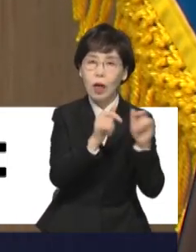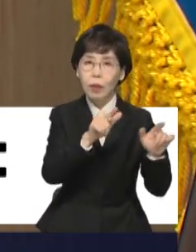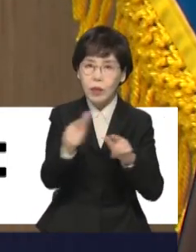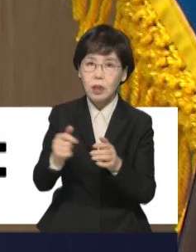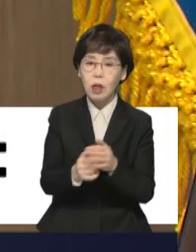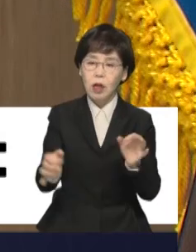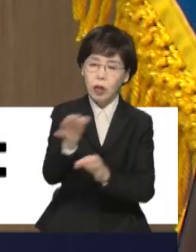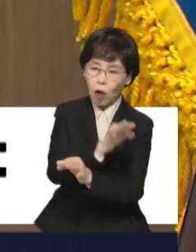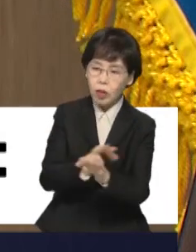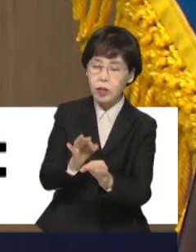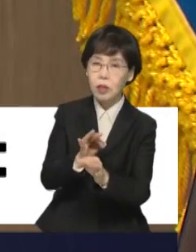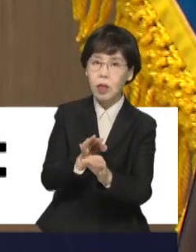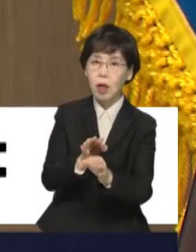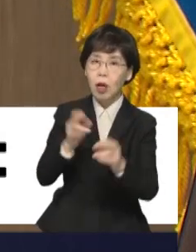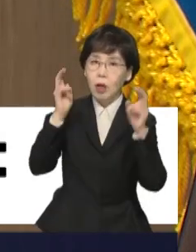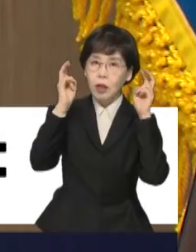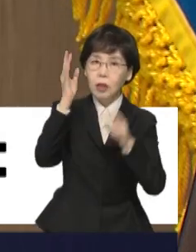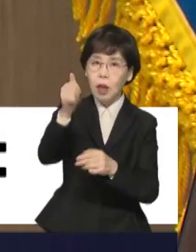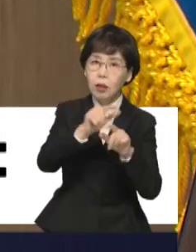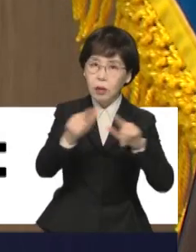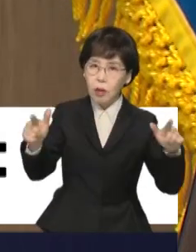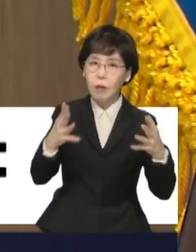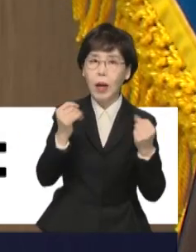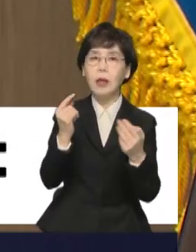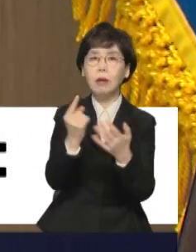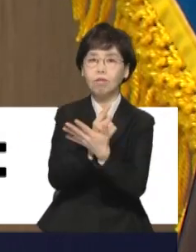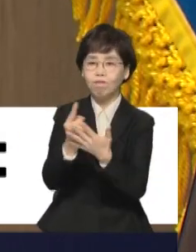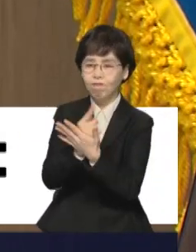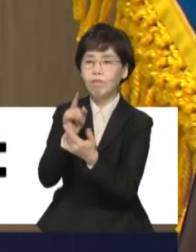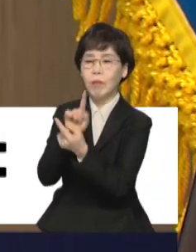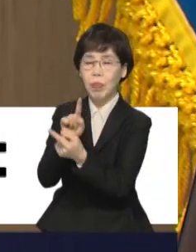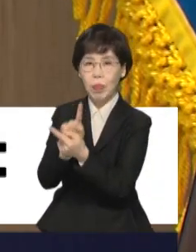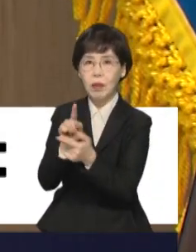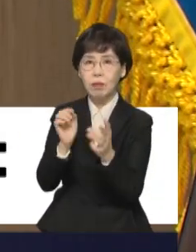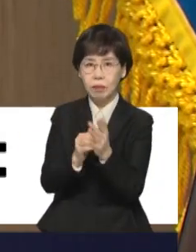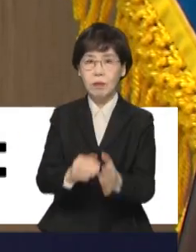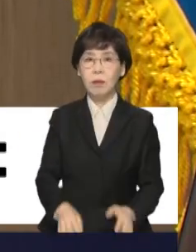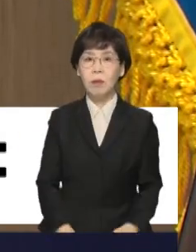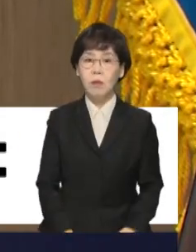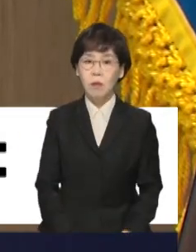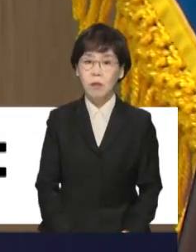경제계 주요 기업인들을 다수 만났습니다. 모두 양국 관계 개선에 따라 안보, 경제,